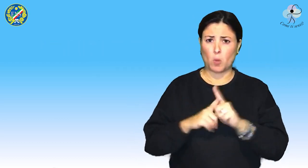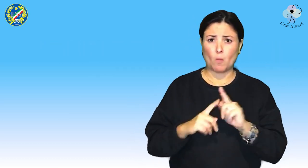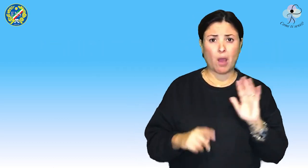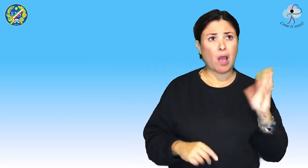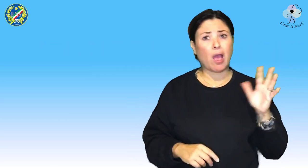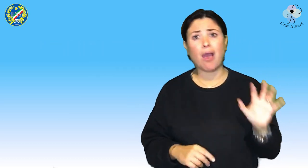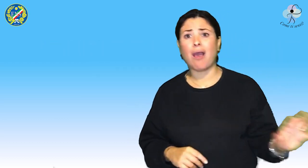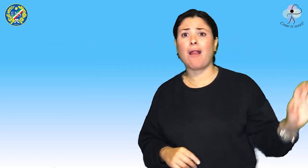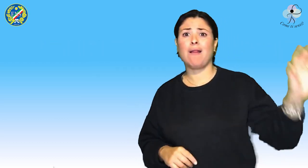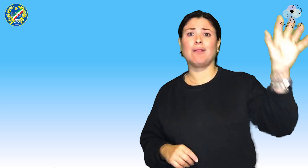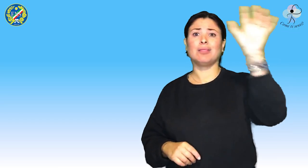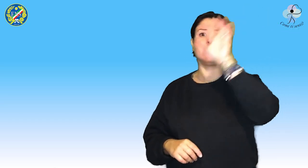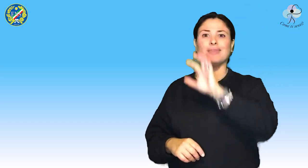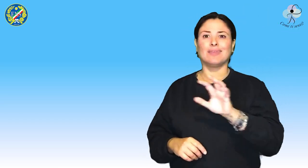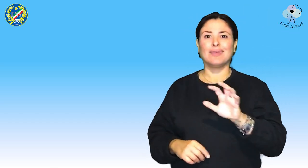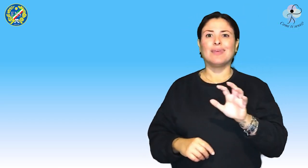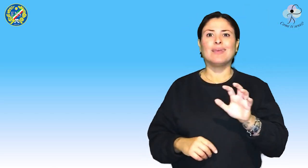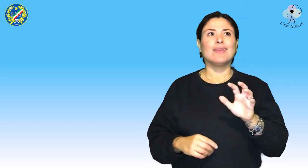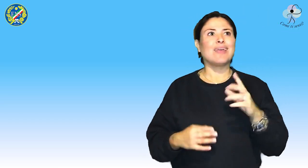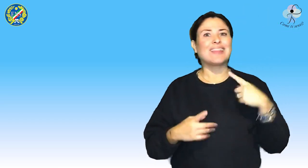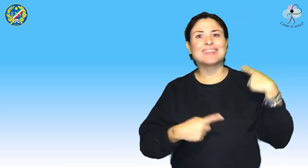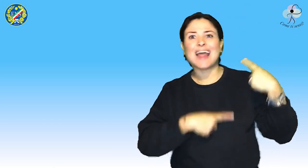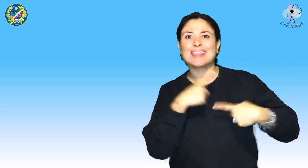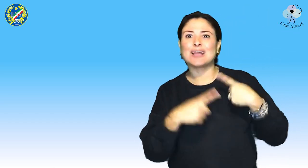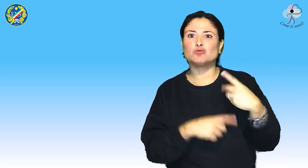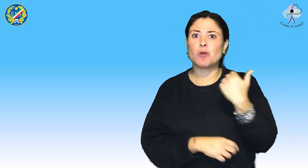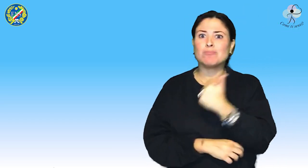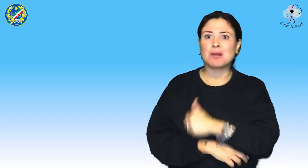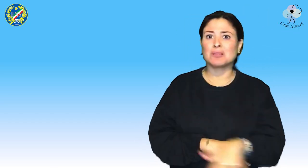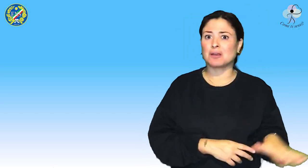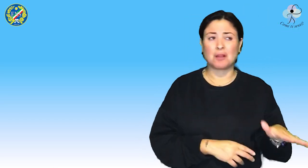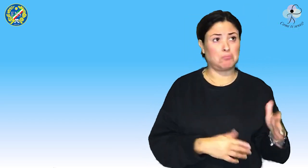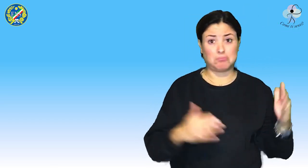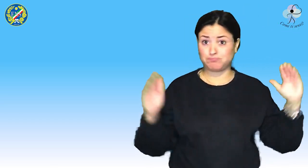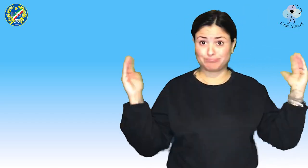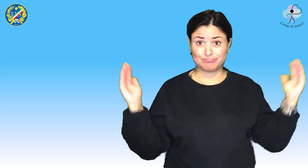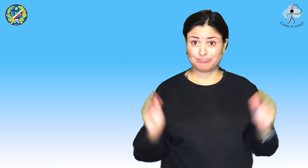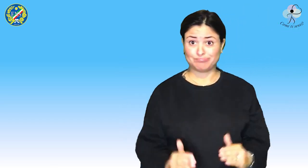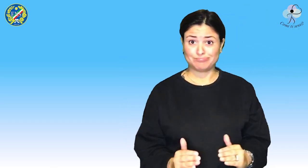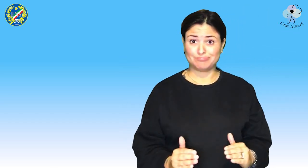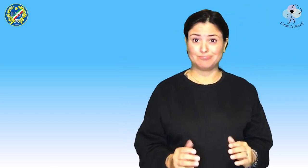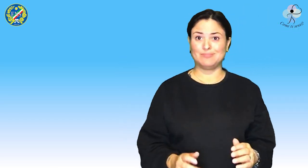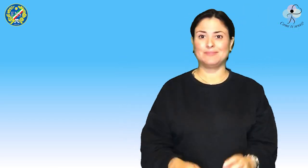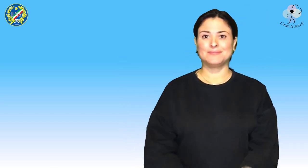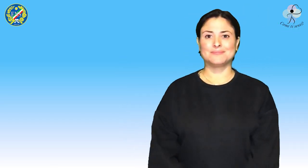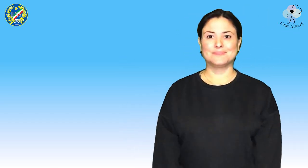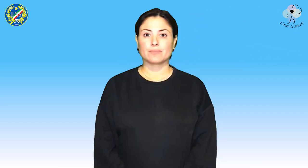e stupisce come paesi che non hanno una tradizione mediterranea hanno un più alto indice mediterraneo.